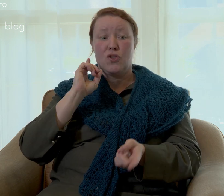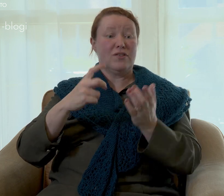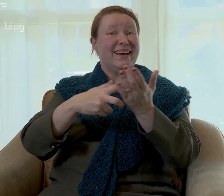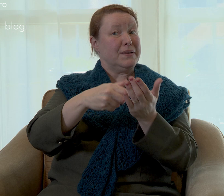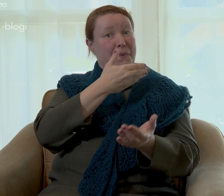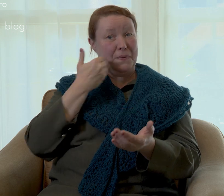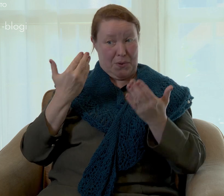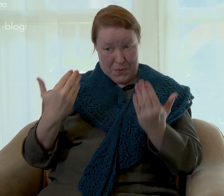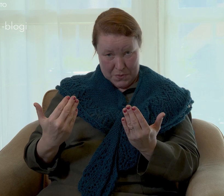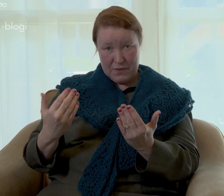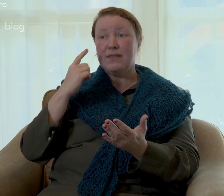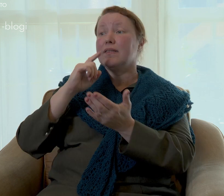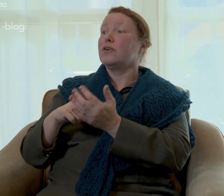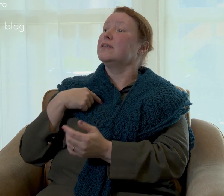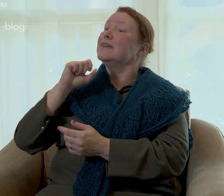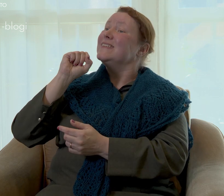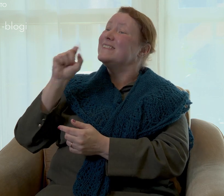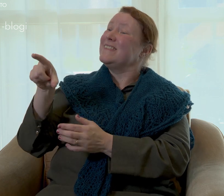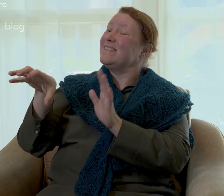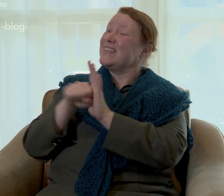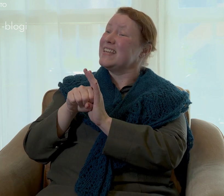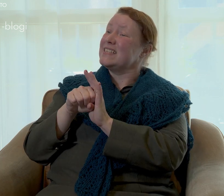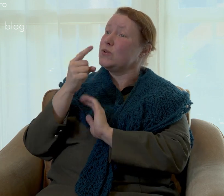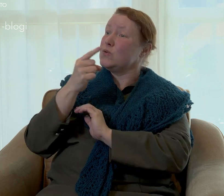Jos lähettää hätätekstiviestin numeroon 112 sellaisesta puhelimesta, -